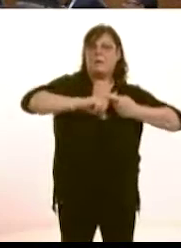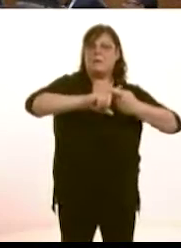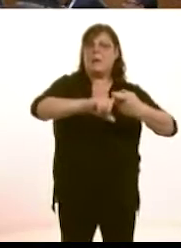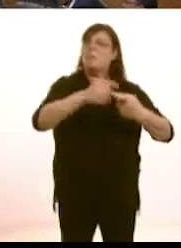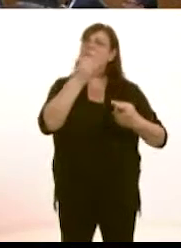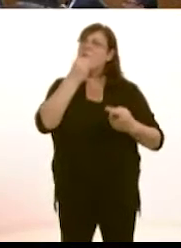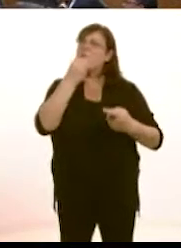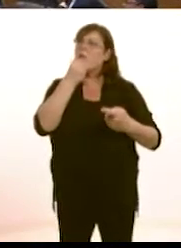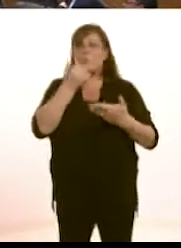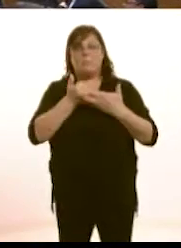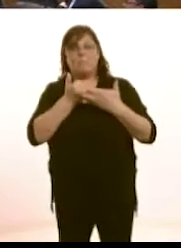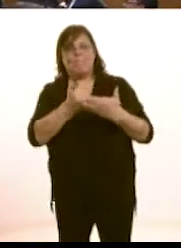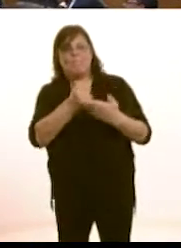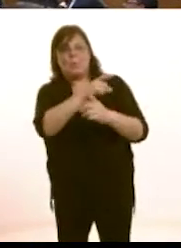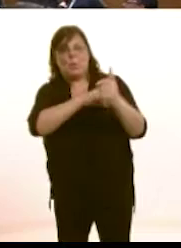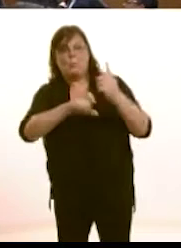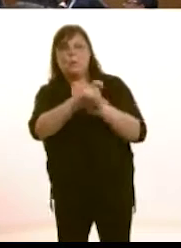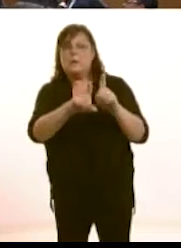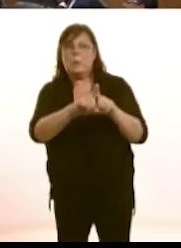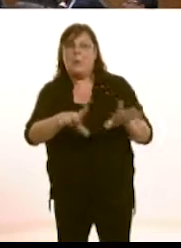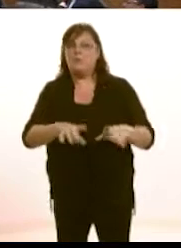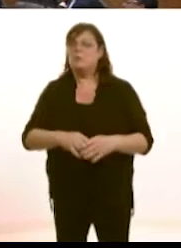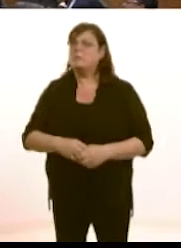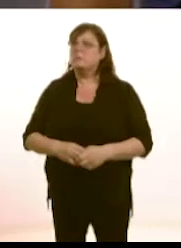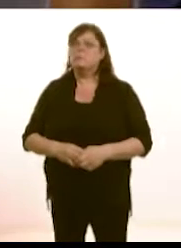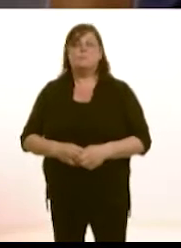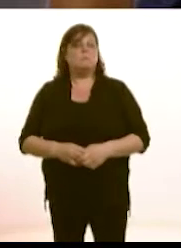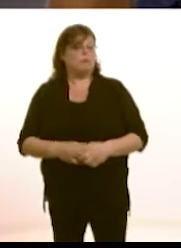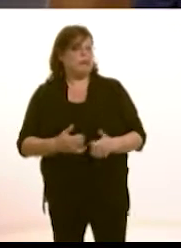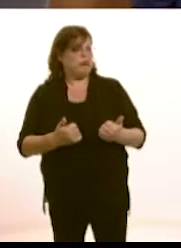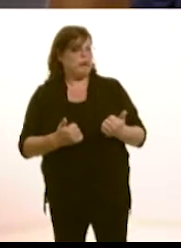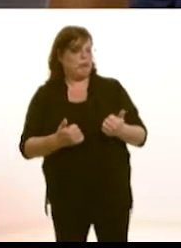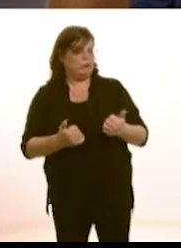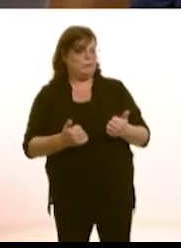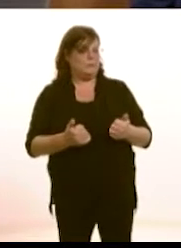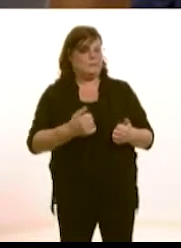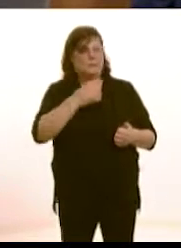Mae 54 y cant oír bwyd syín cael ei fwyta yn y Deyrnas Unedig yn dod oír Deyrnas Unedig.